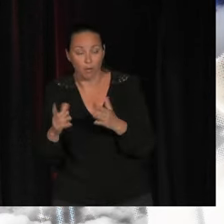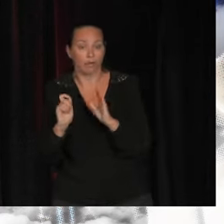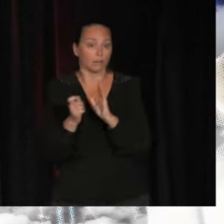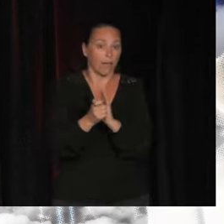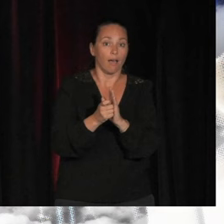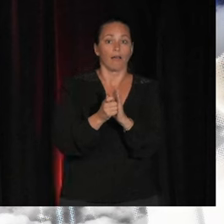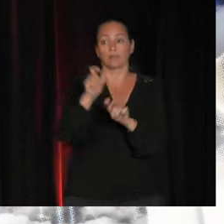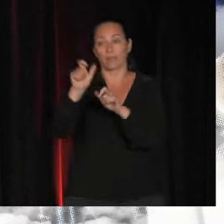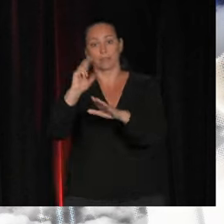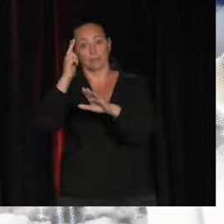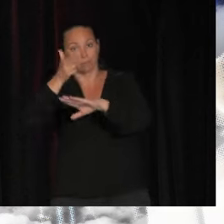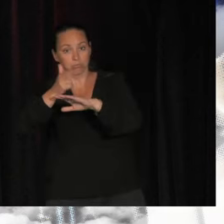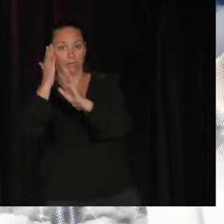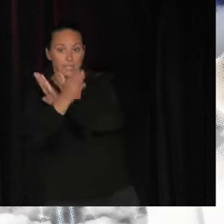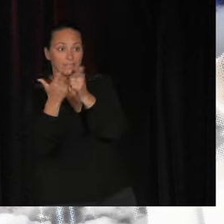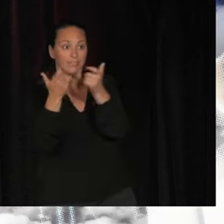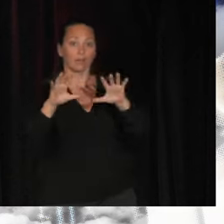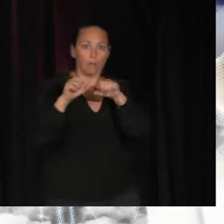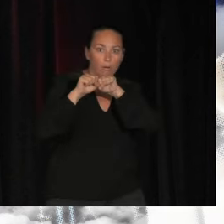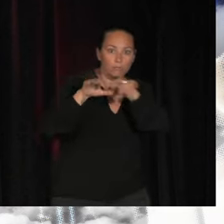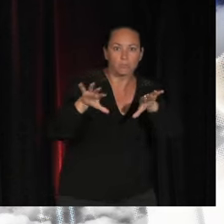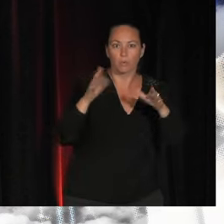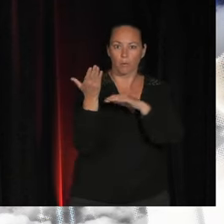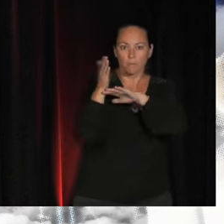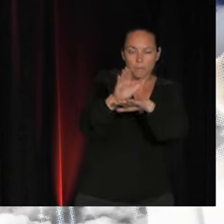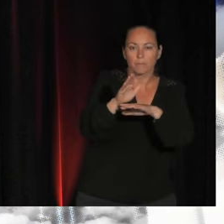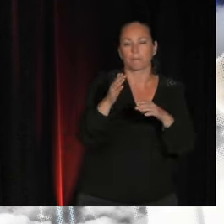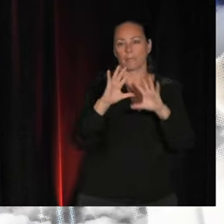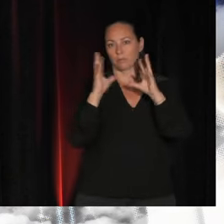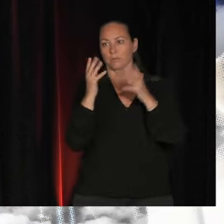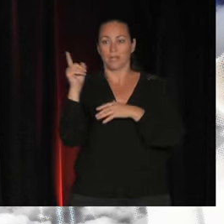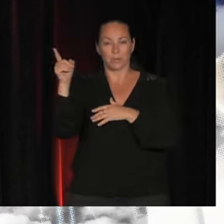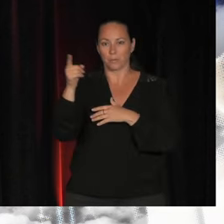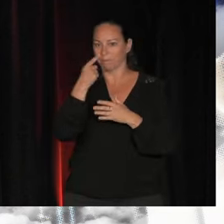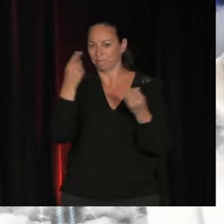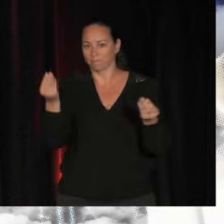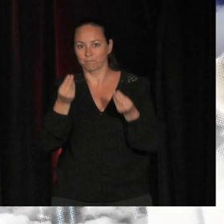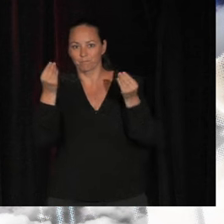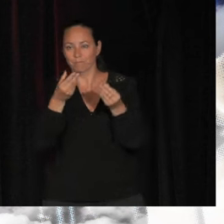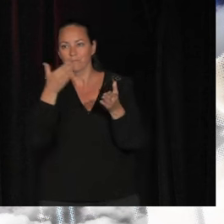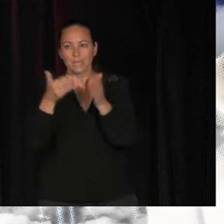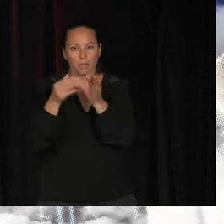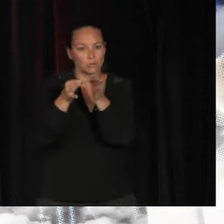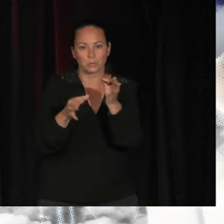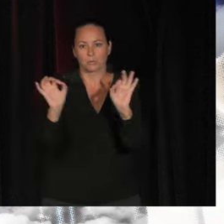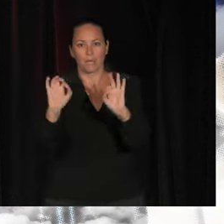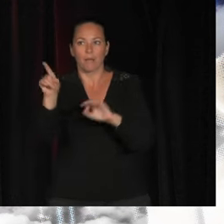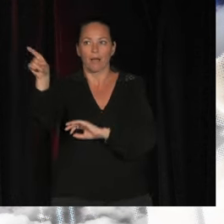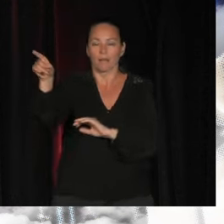des streameuses pour essayer de rendre compte de tout ce qui se passe et ça, ça a été… Ils n'ont pas forcément trouvé de très bonnes solutions. Il y a eu des problèmes.